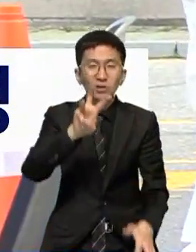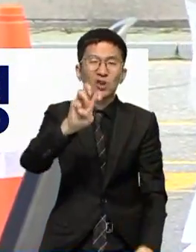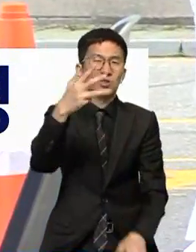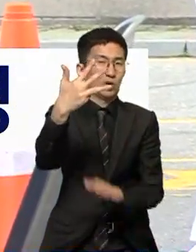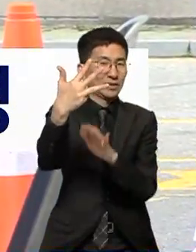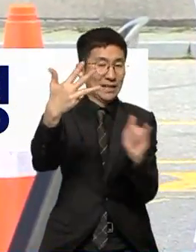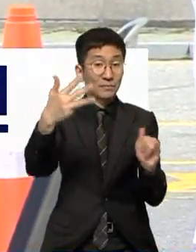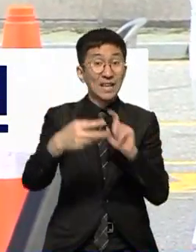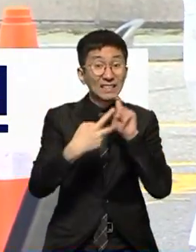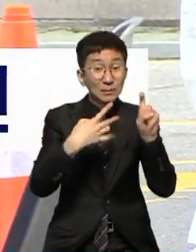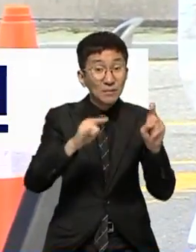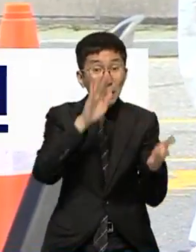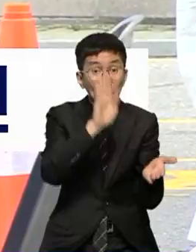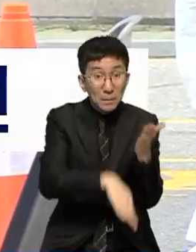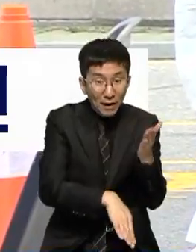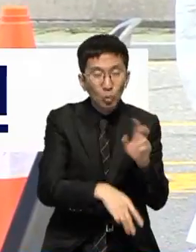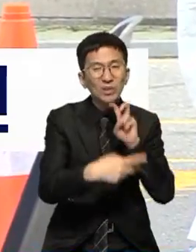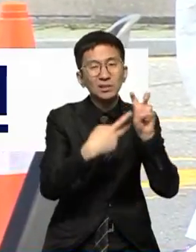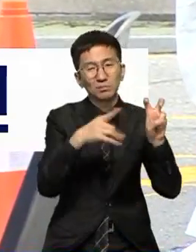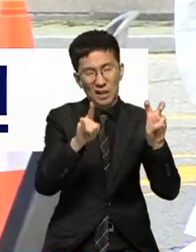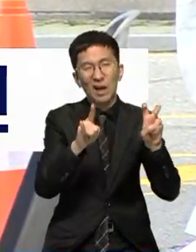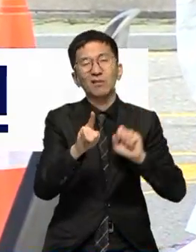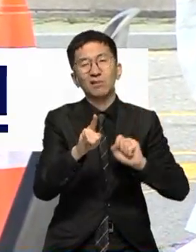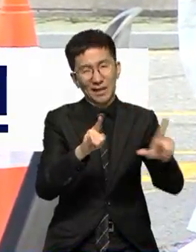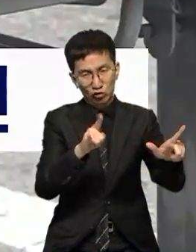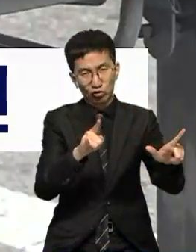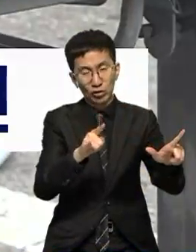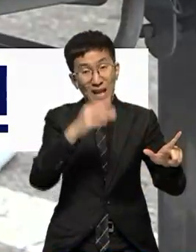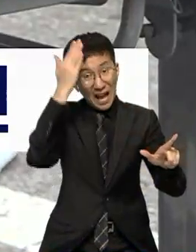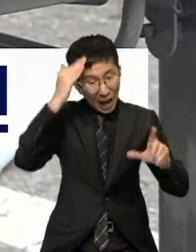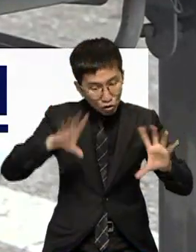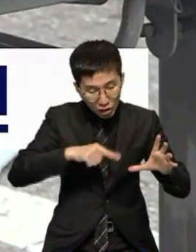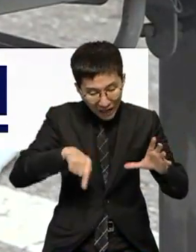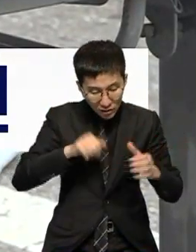10대 미만과 20대로 모두 국내 감염 사례인데 각각 인천 교회 소속 교인